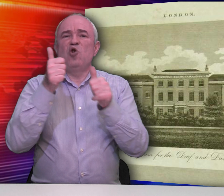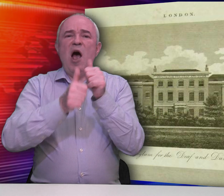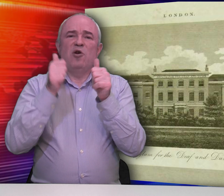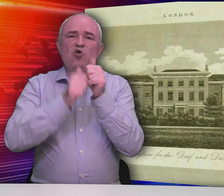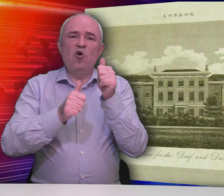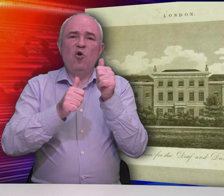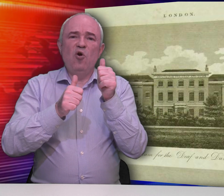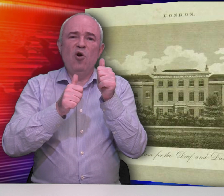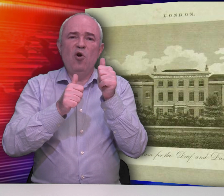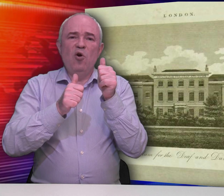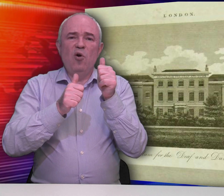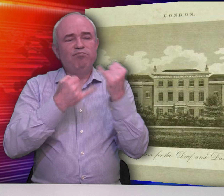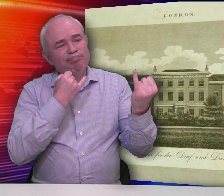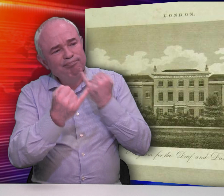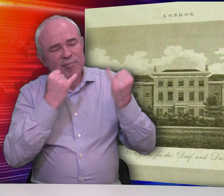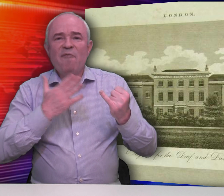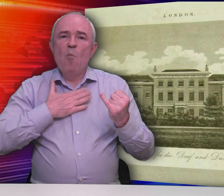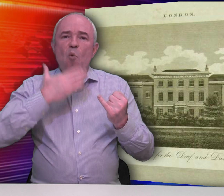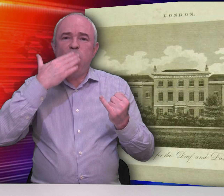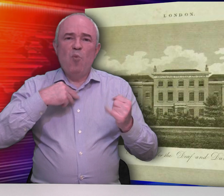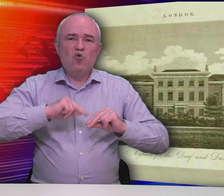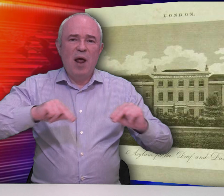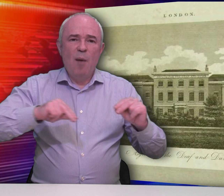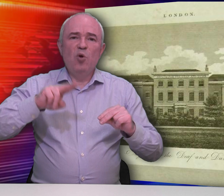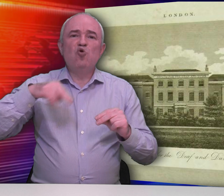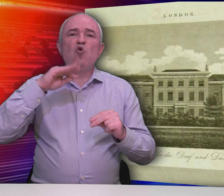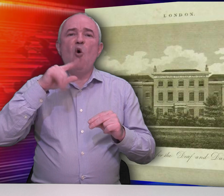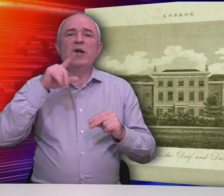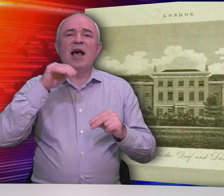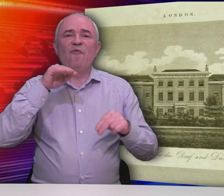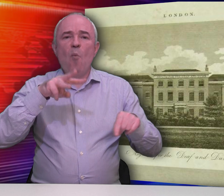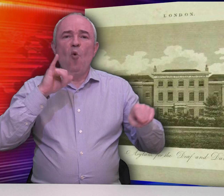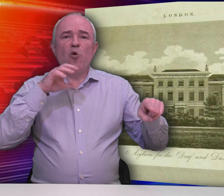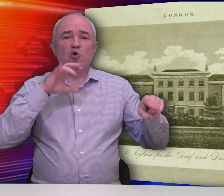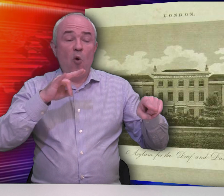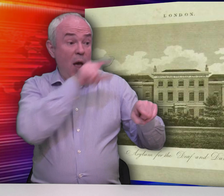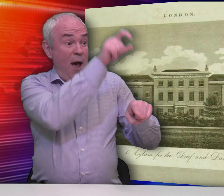посещал ее, часто общался с любимым учителем – Джозефом Уотсоном.